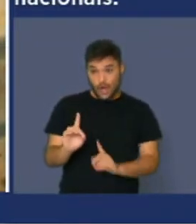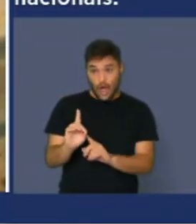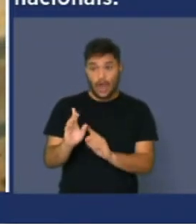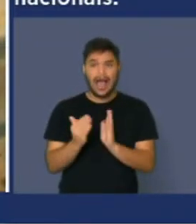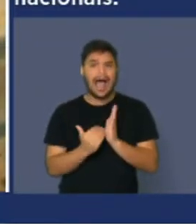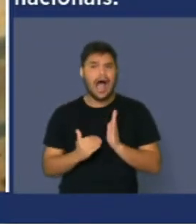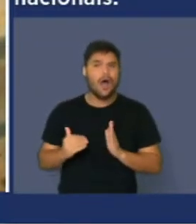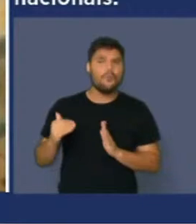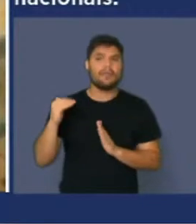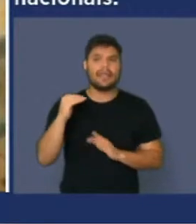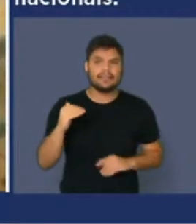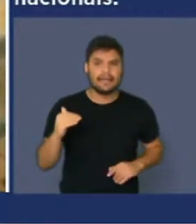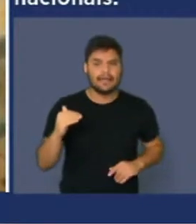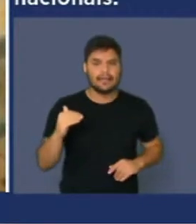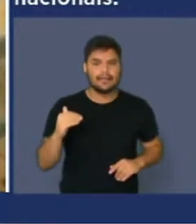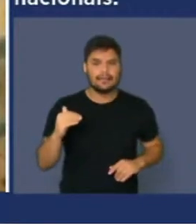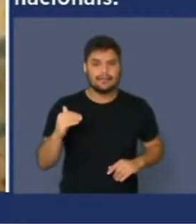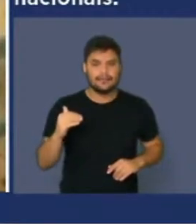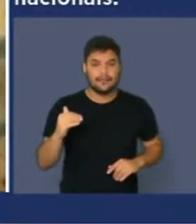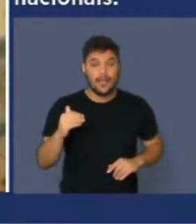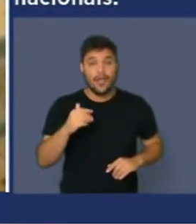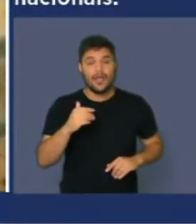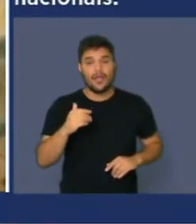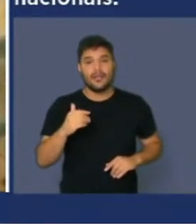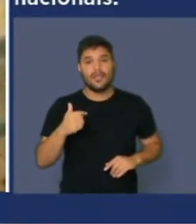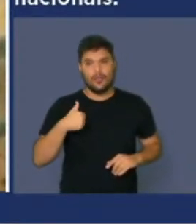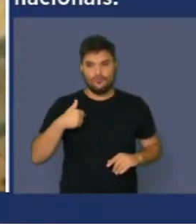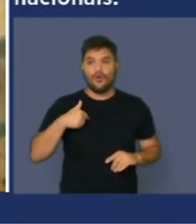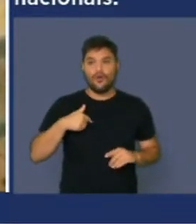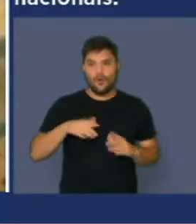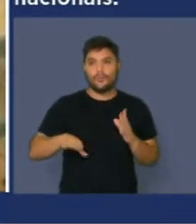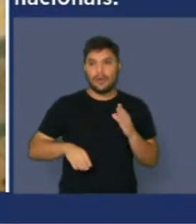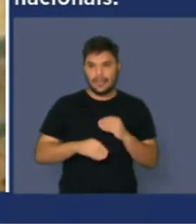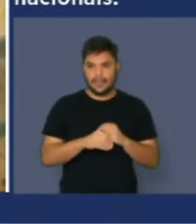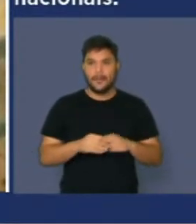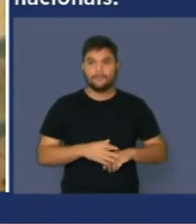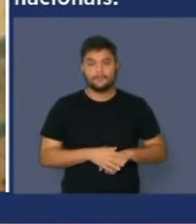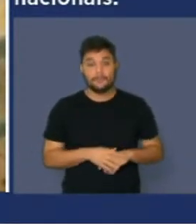MAS EU VOU SUBLINHAR AINDA MAIS CADA VEZ QUE O DÓLAR